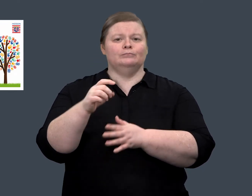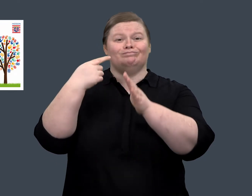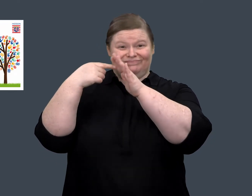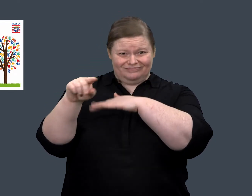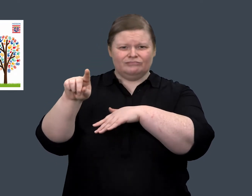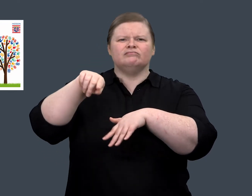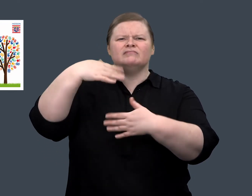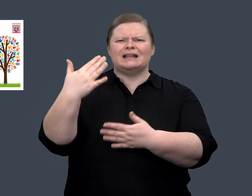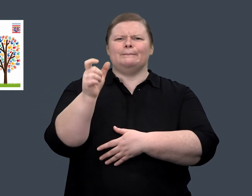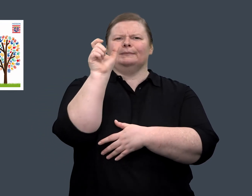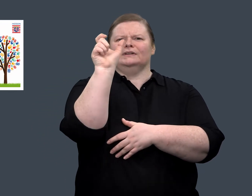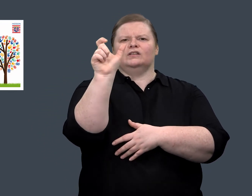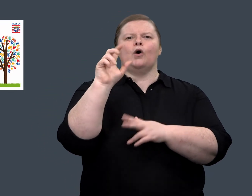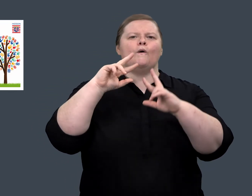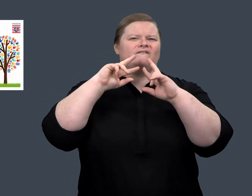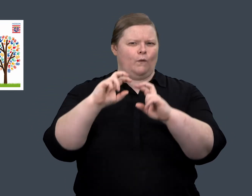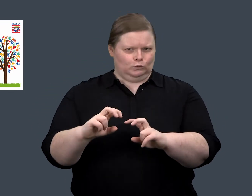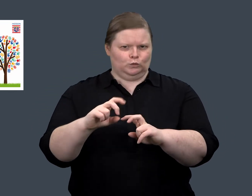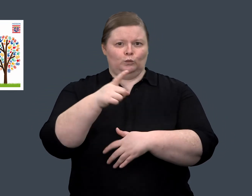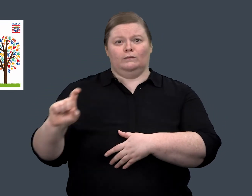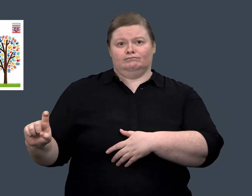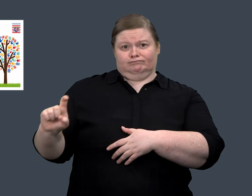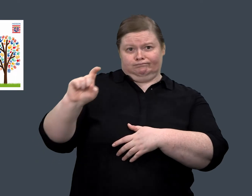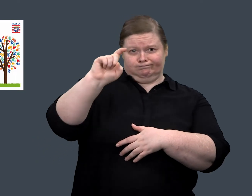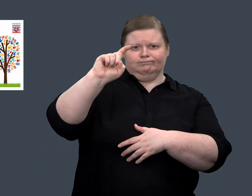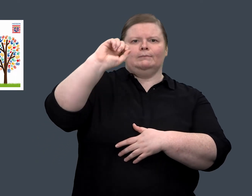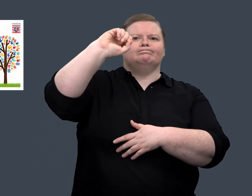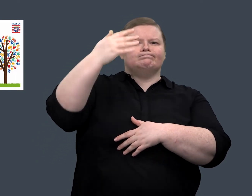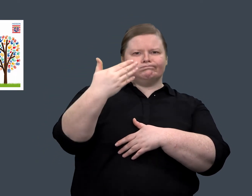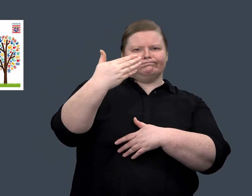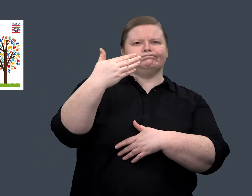Wählen Sie den Menüpunkt „Forschung“ aus,